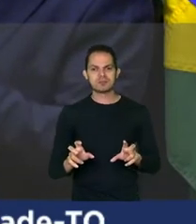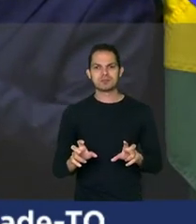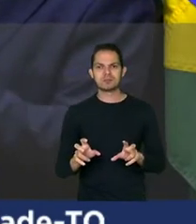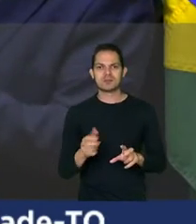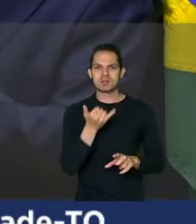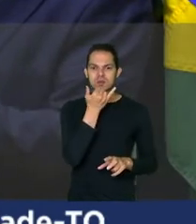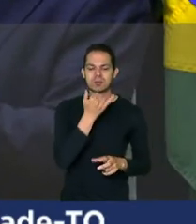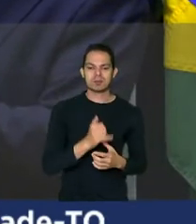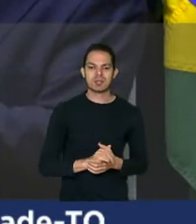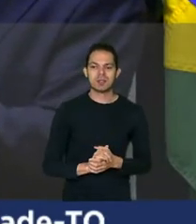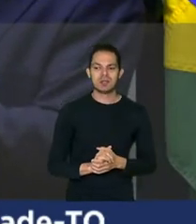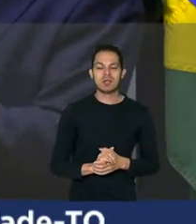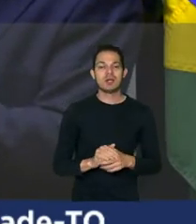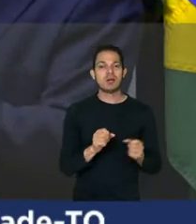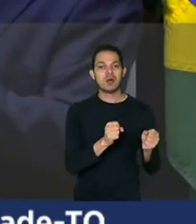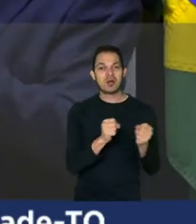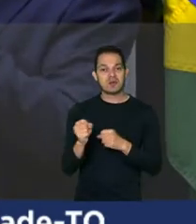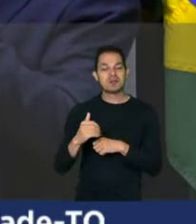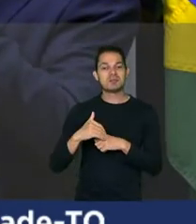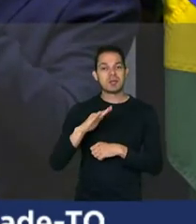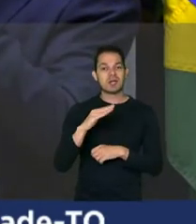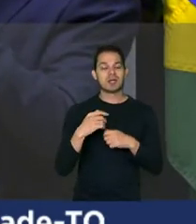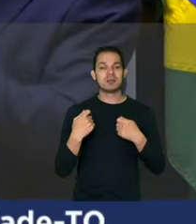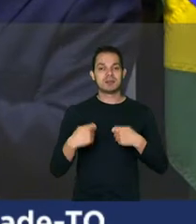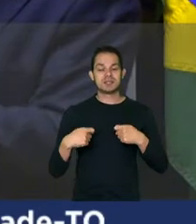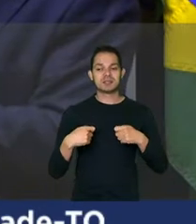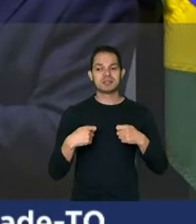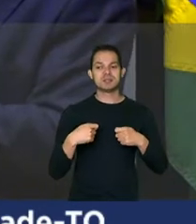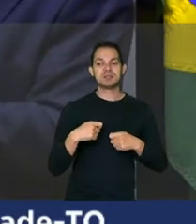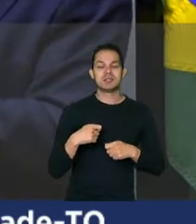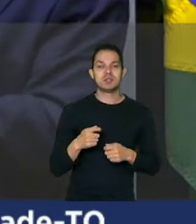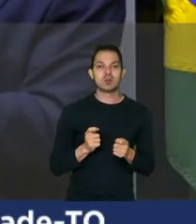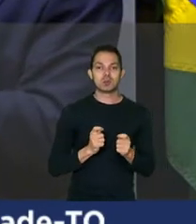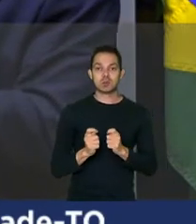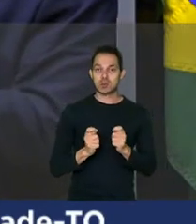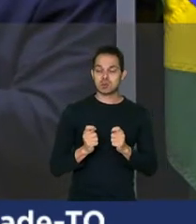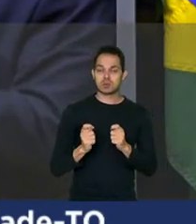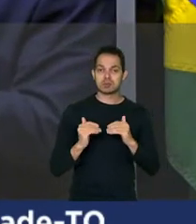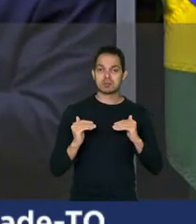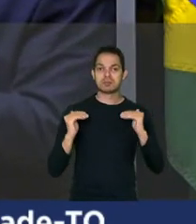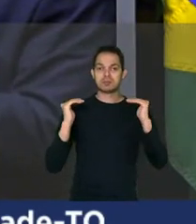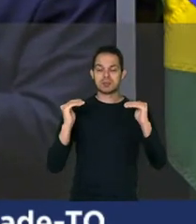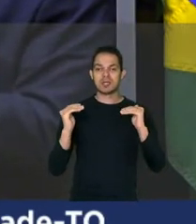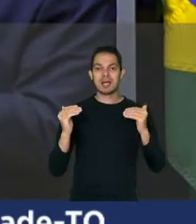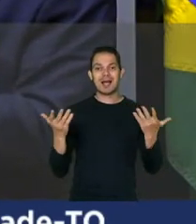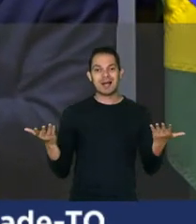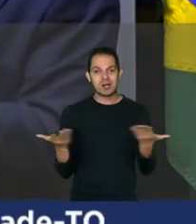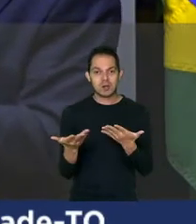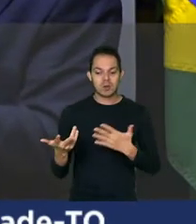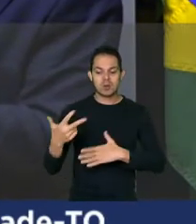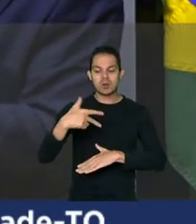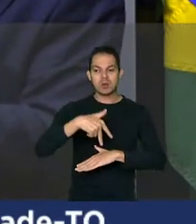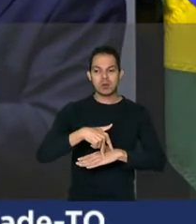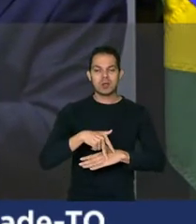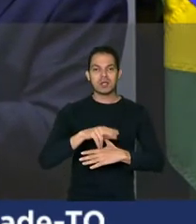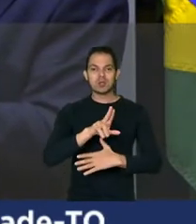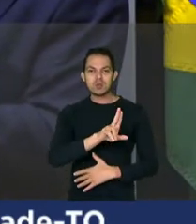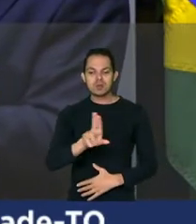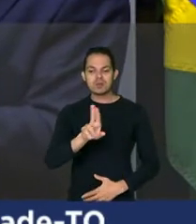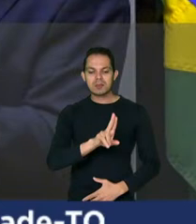ESPECIAL QUE TRATOU DA LIBERAÇÃO DO PLANTIO DA MACONHA NO BRASIL, EU ACHO QUE DEVERIA TER VINDO UMA FORÇA MAIOR DO COMANDO MAIOR. ENTÃO